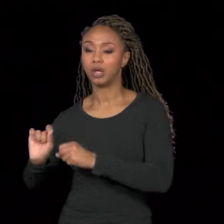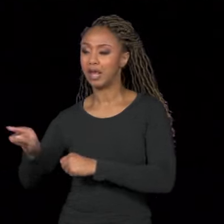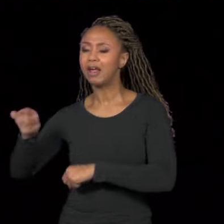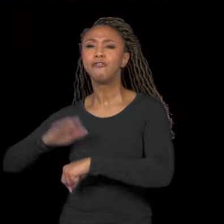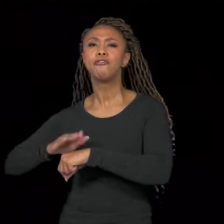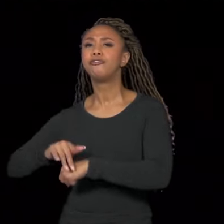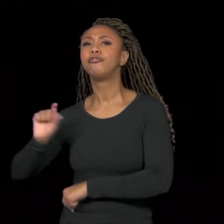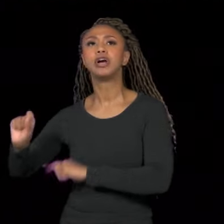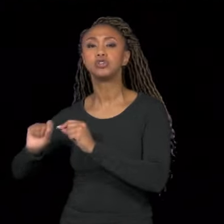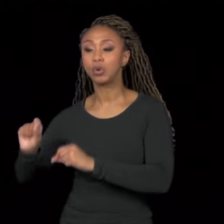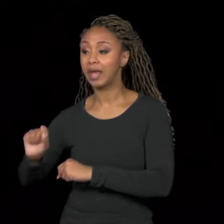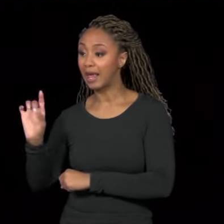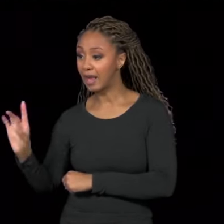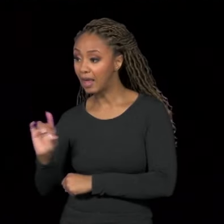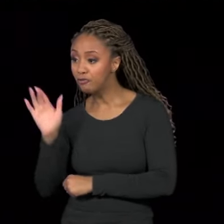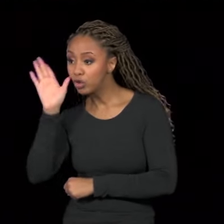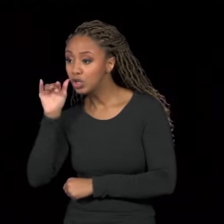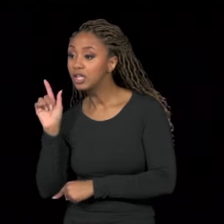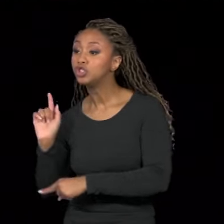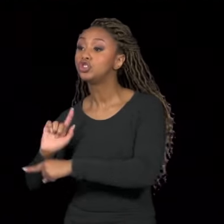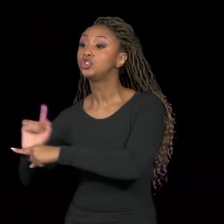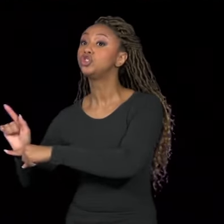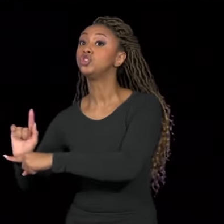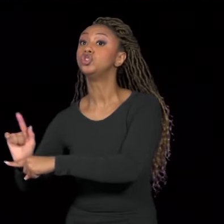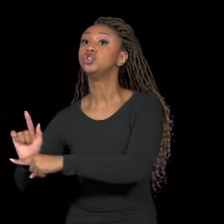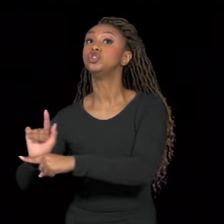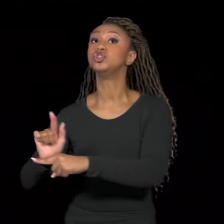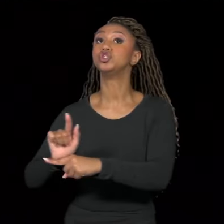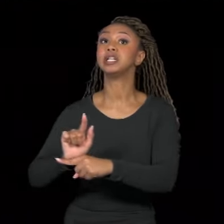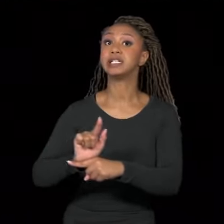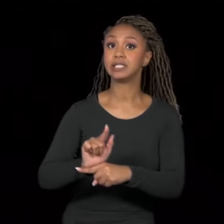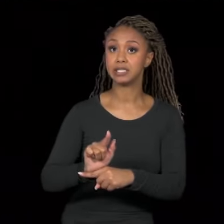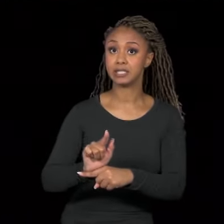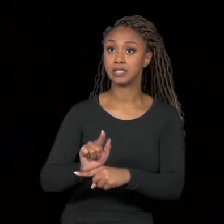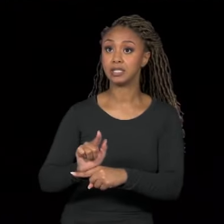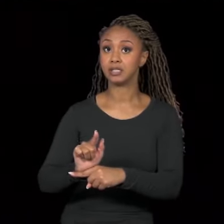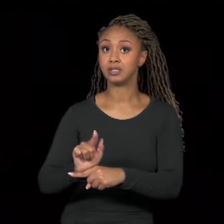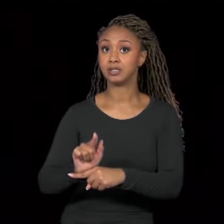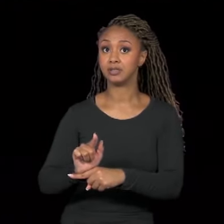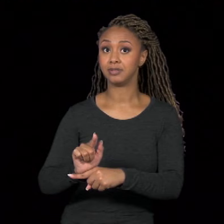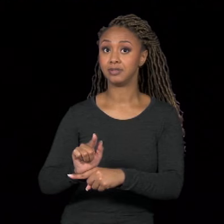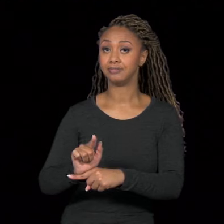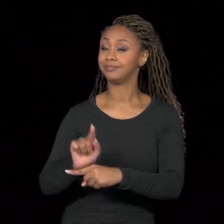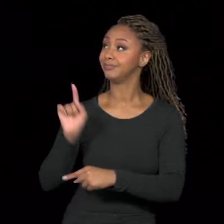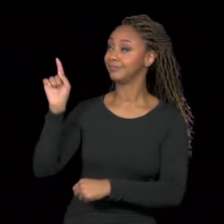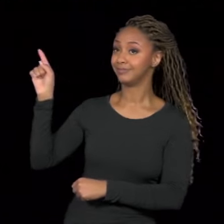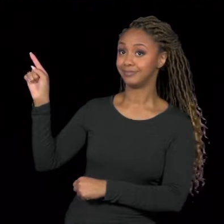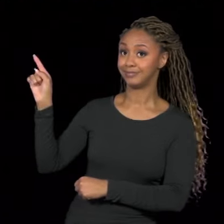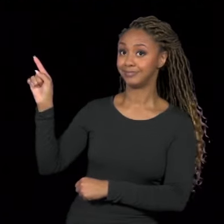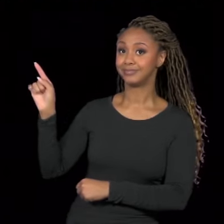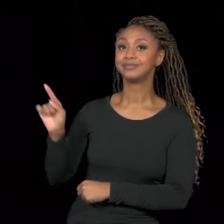FUNCIONÁRIO, CERTO? GERENCIA UM DEPARTAMENTO. E